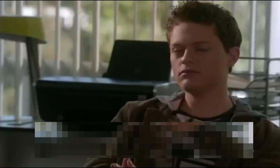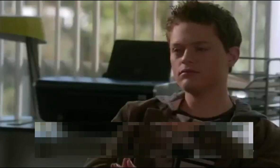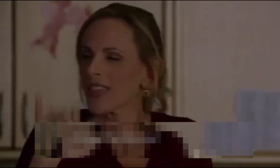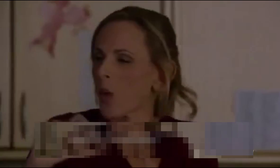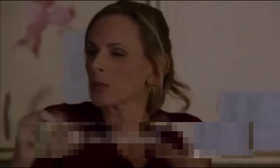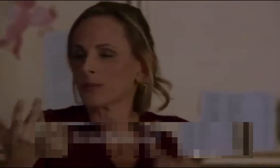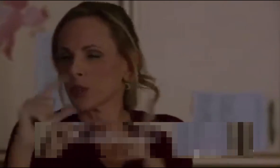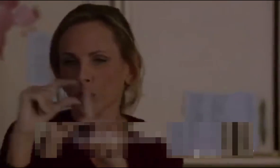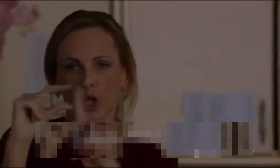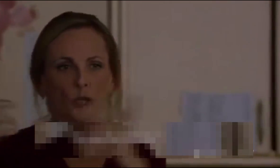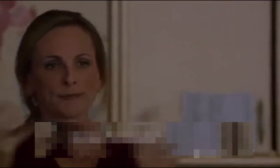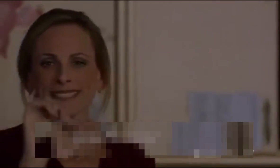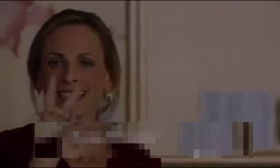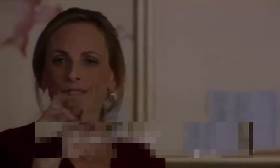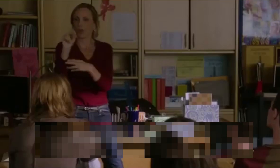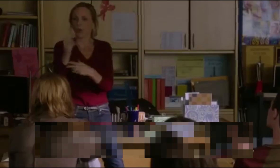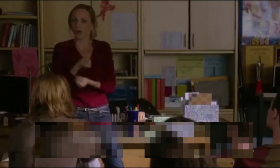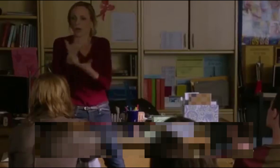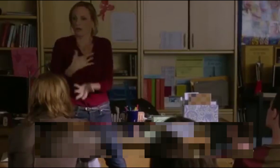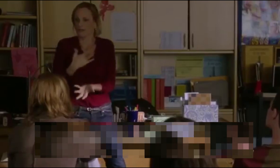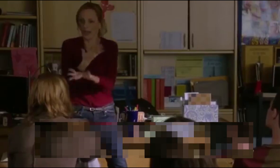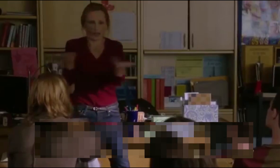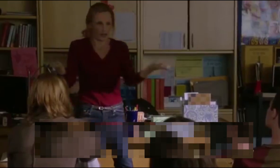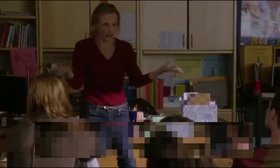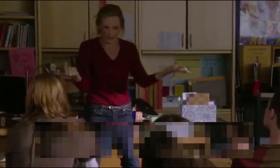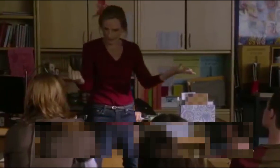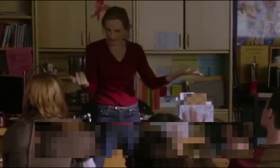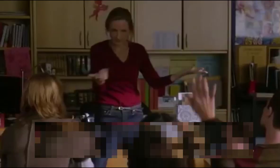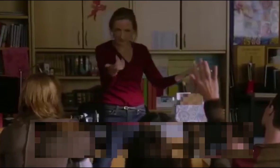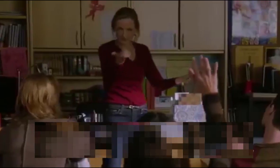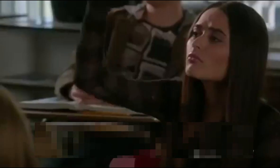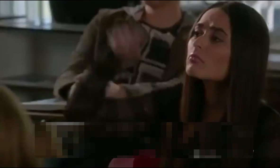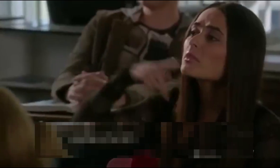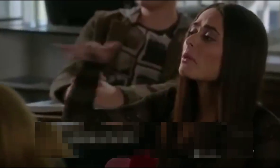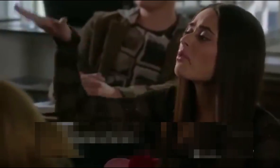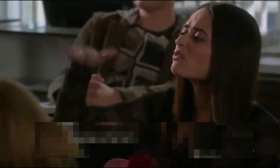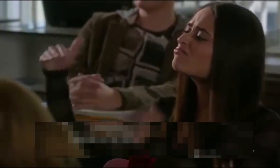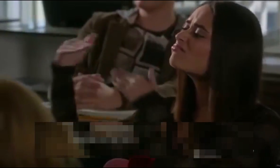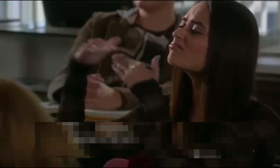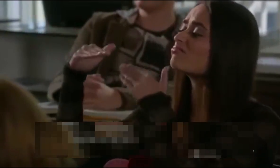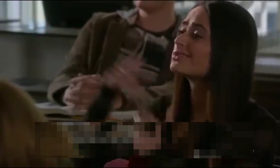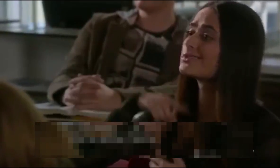Was ruft dieses Wort hervor? Hören als die Norm.